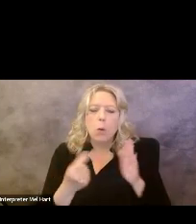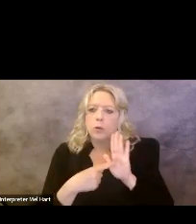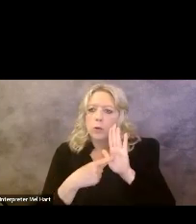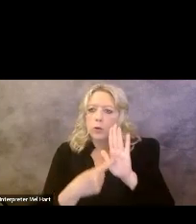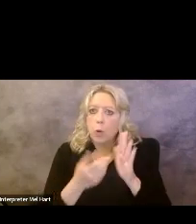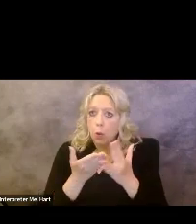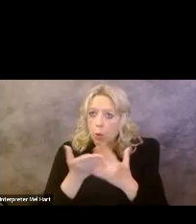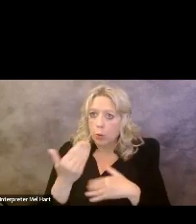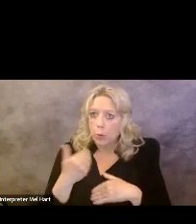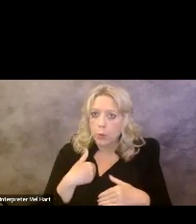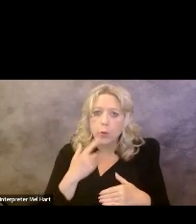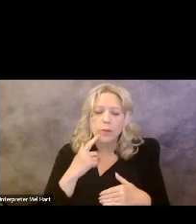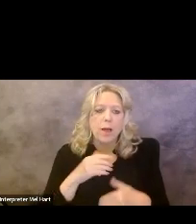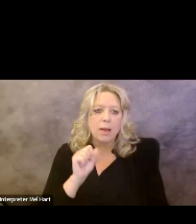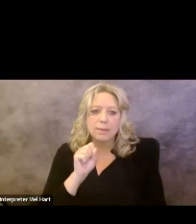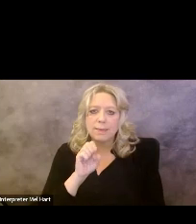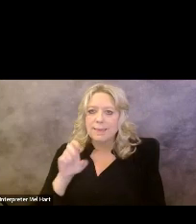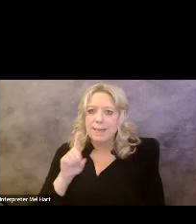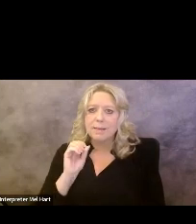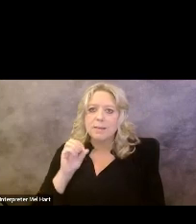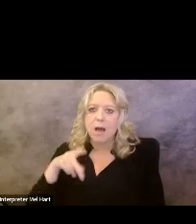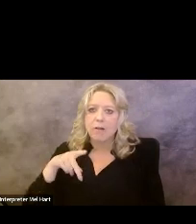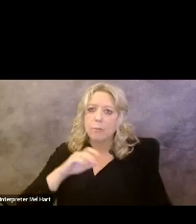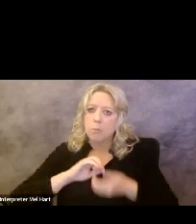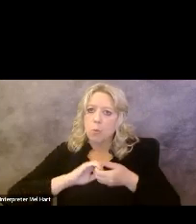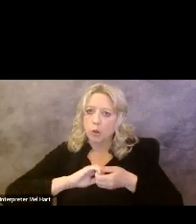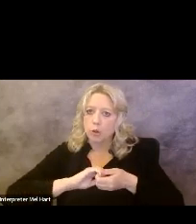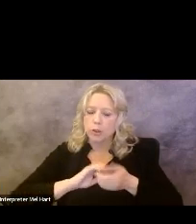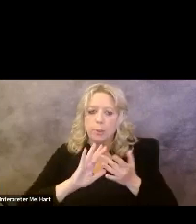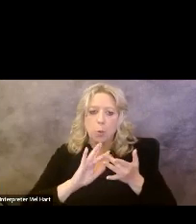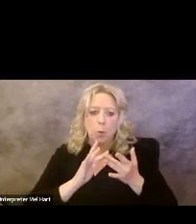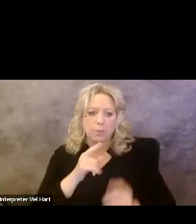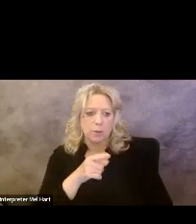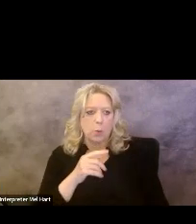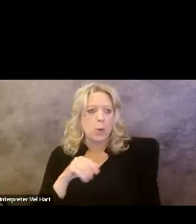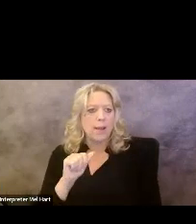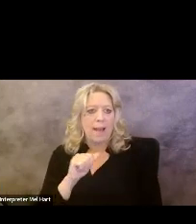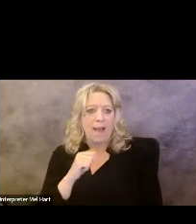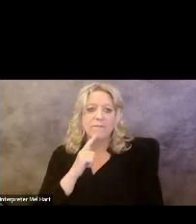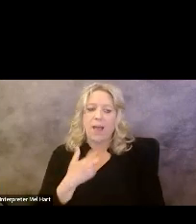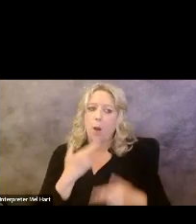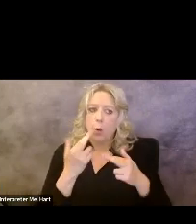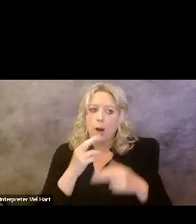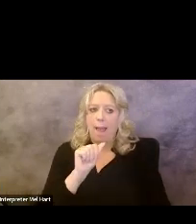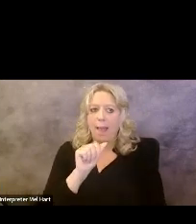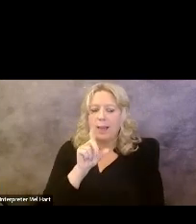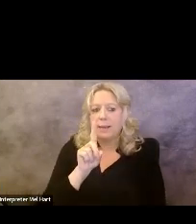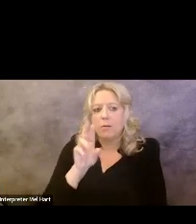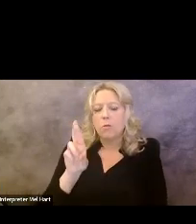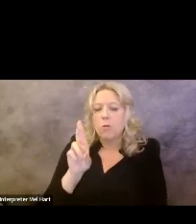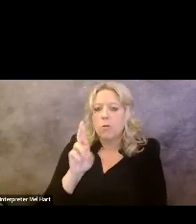tenemos lo que llamamos el centro de recursos de ADR, que incluye información sobre qué es